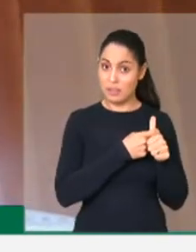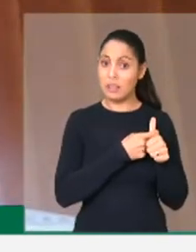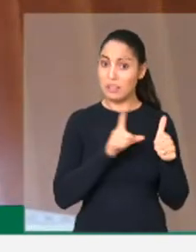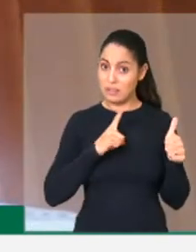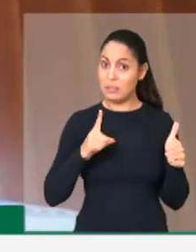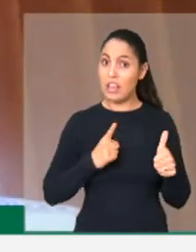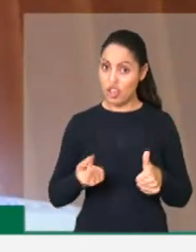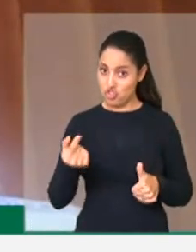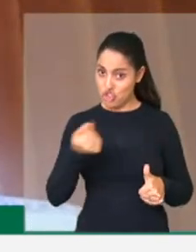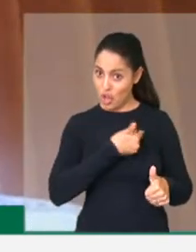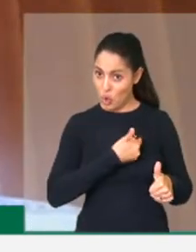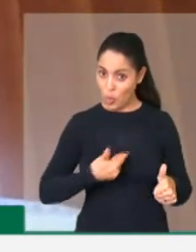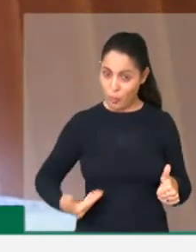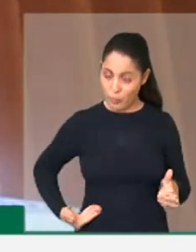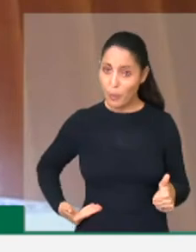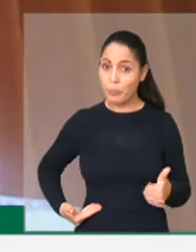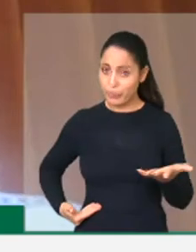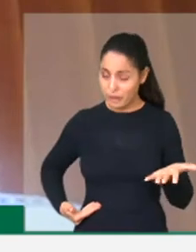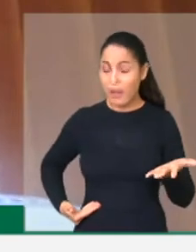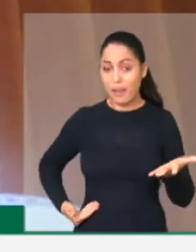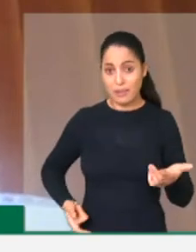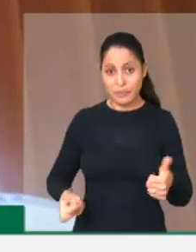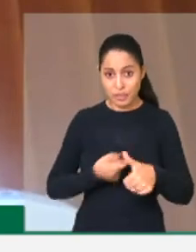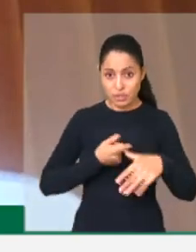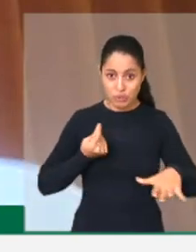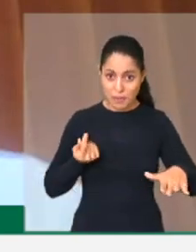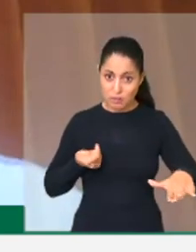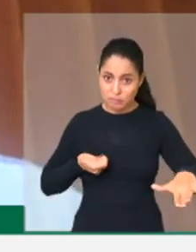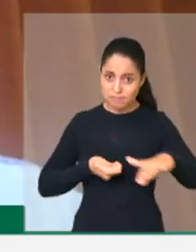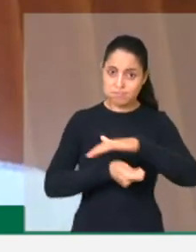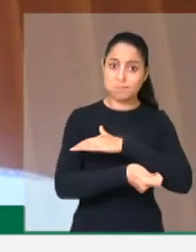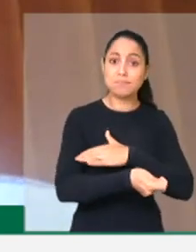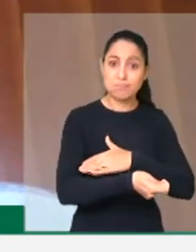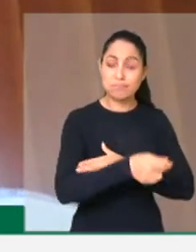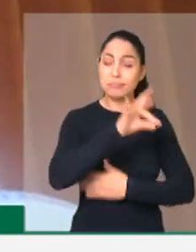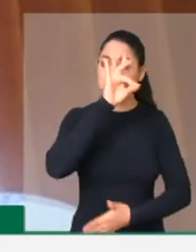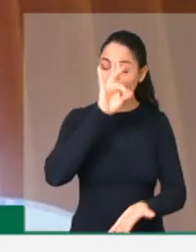AMAZÔNIA COMO NO NORDESTE. AGORA NÃO É UMA BOA POLÍTICA A REMISSÃO